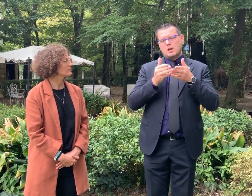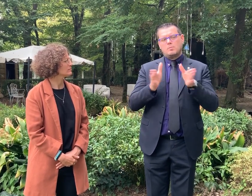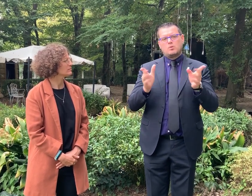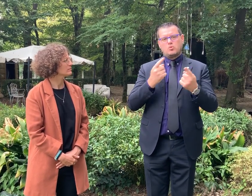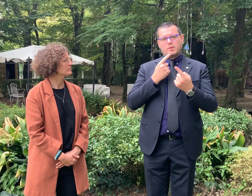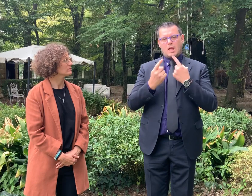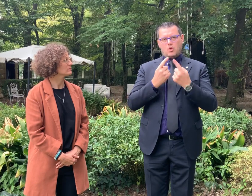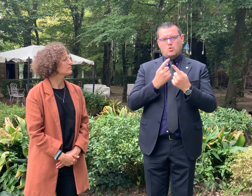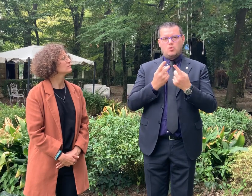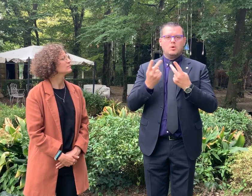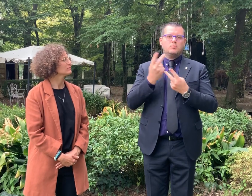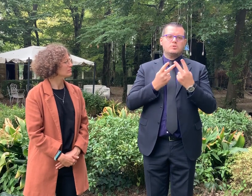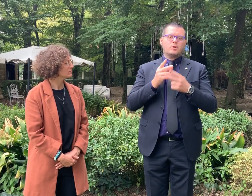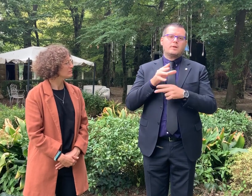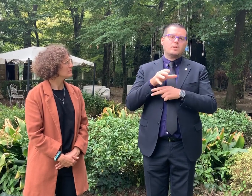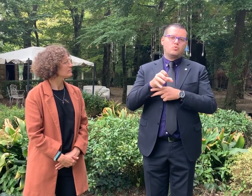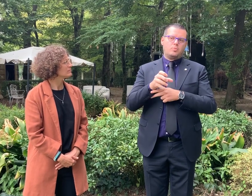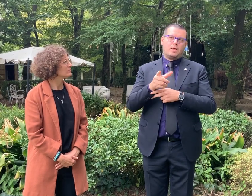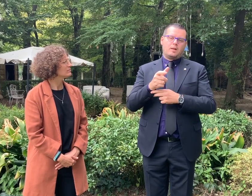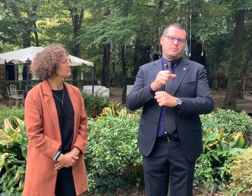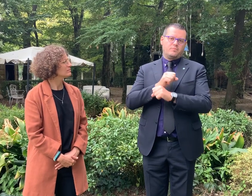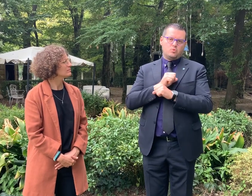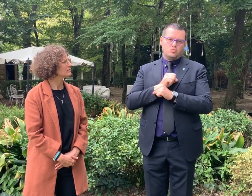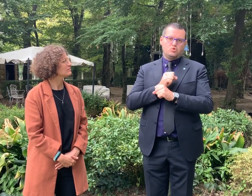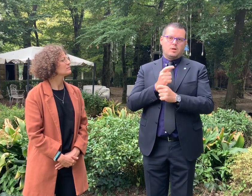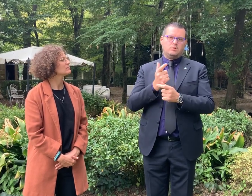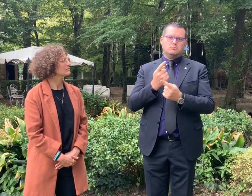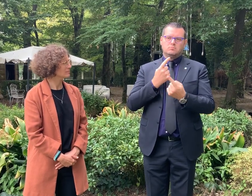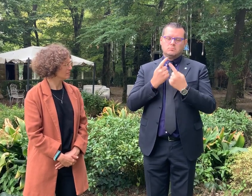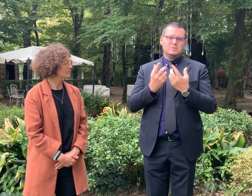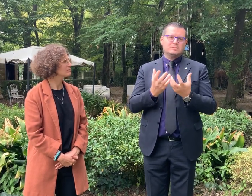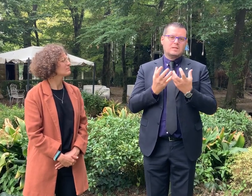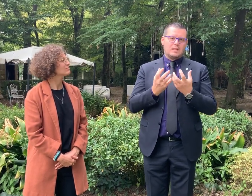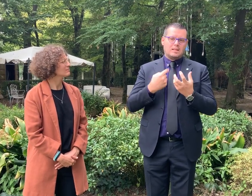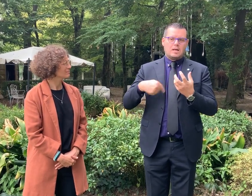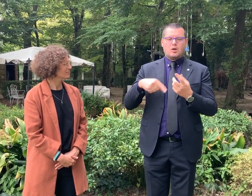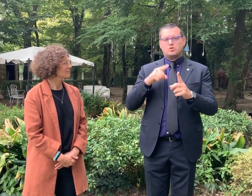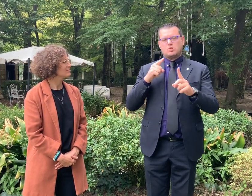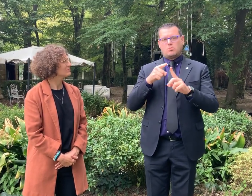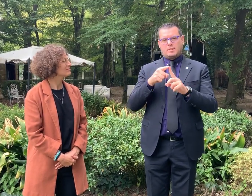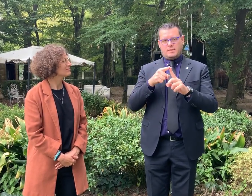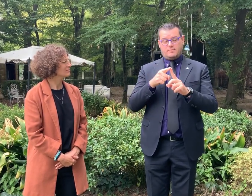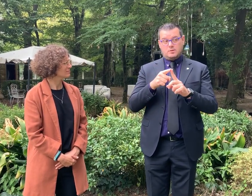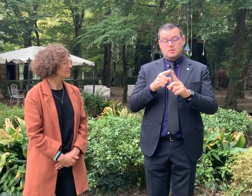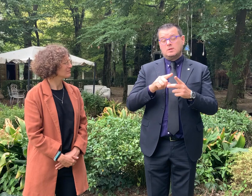un’apertura al dialogo cercando di recuperare la loro fiducia e la nostra serietà, è questo uno dei nostri obiettivi.